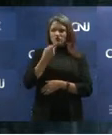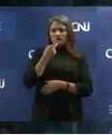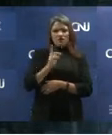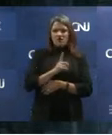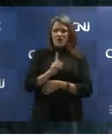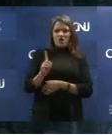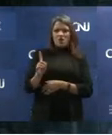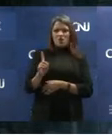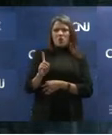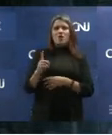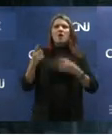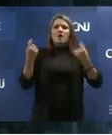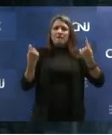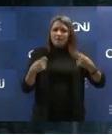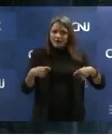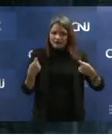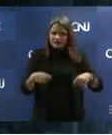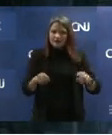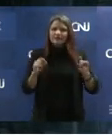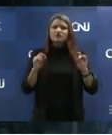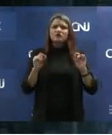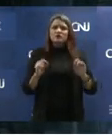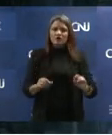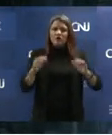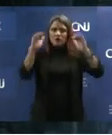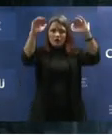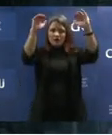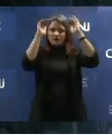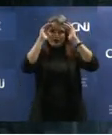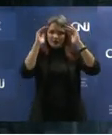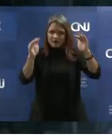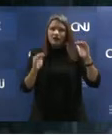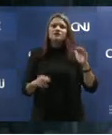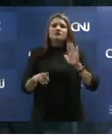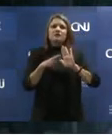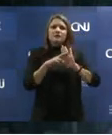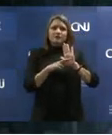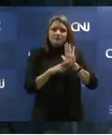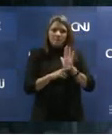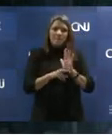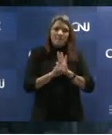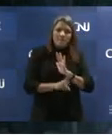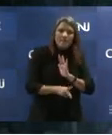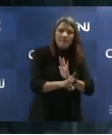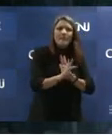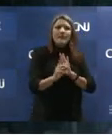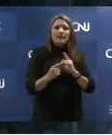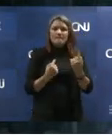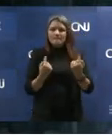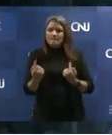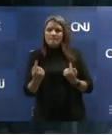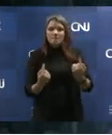se a adotar o critério de sucessiva idade e alternância. Eu vou citar aqui muito rapidamente